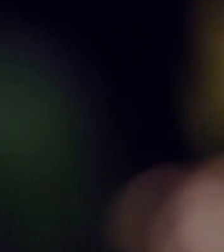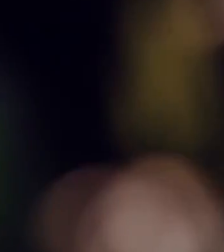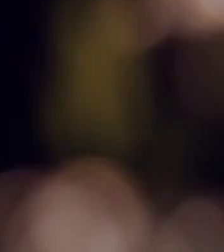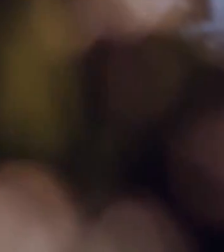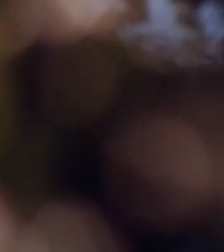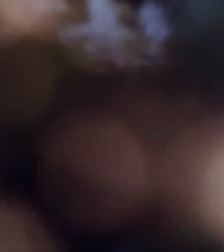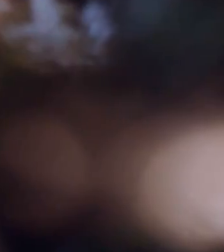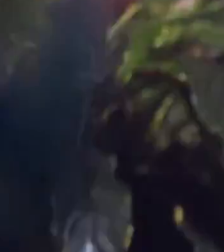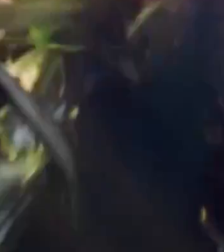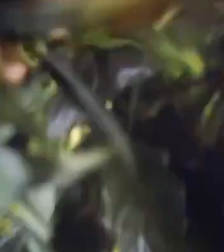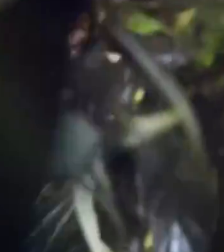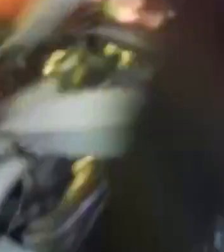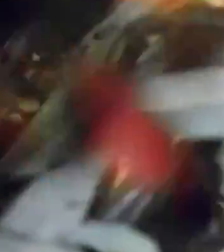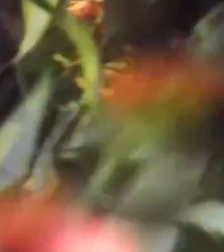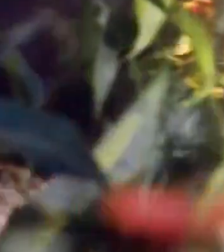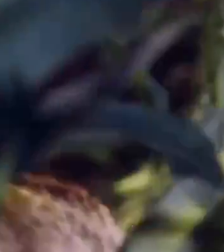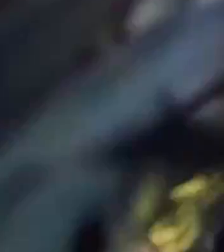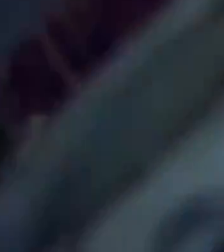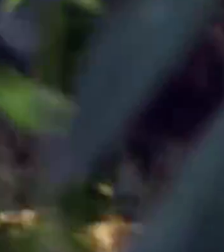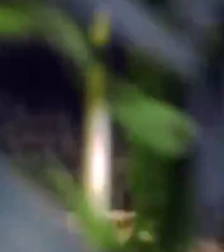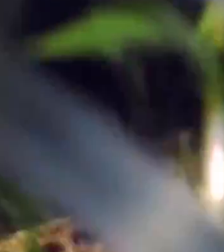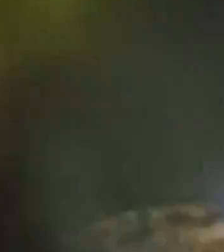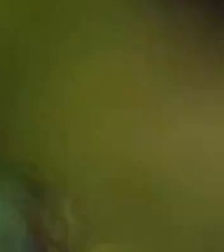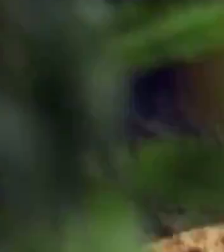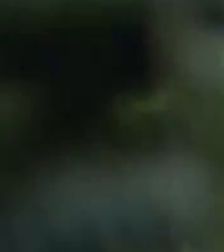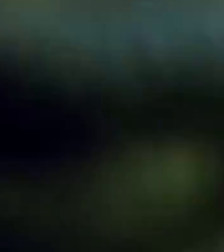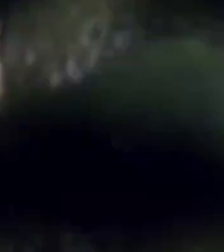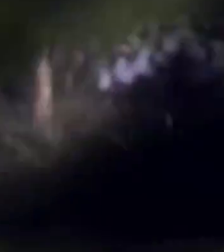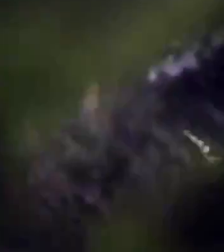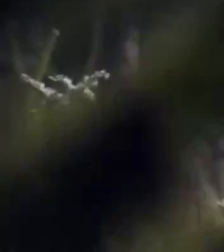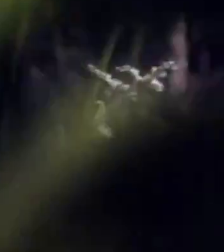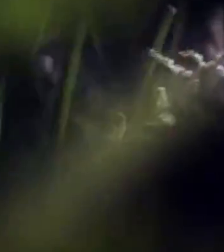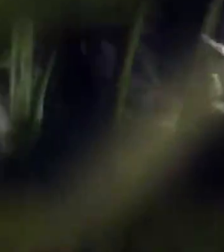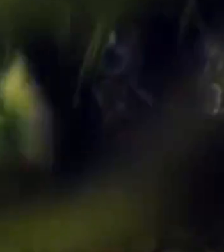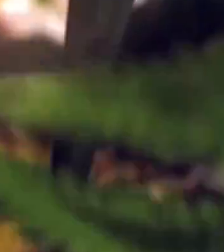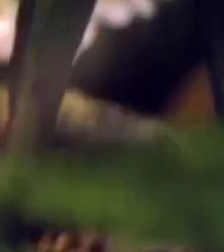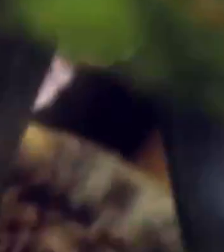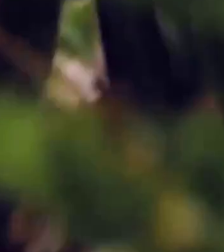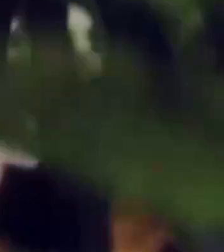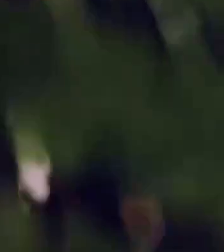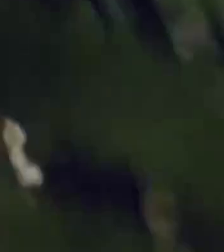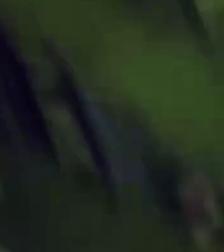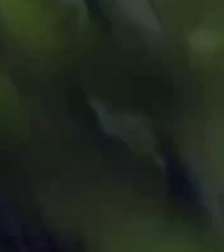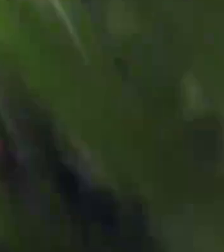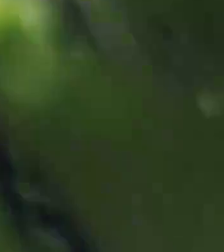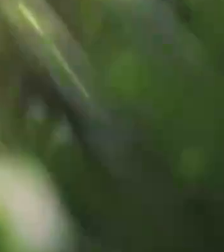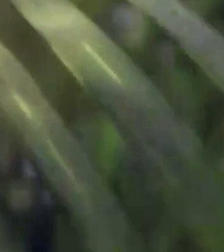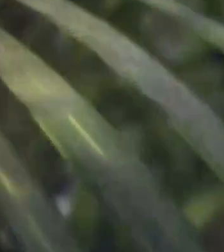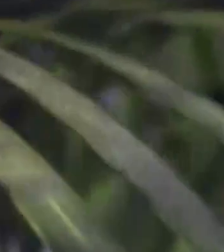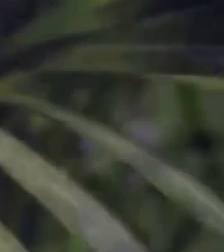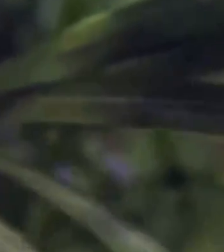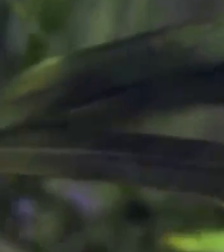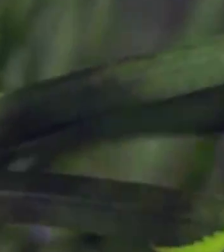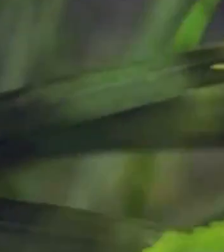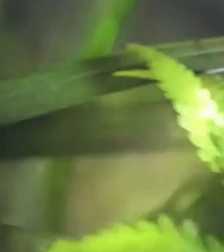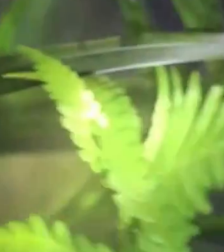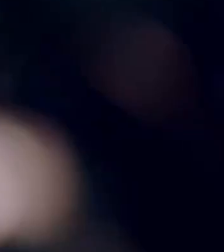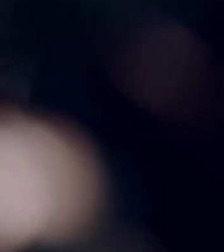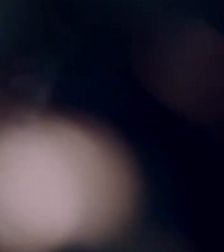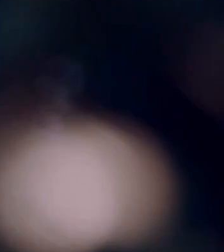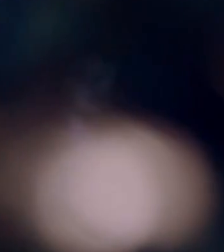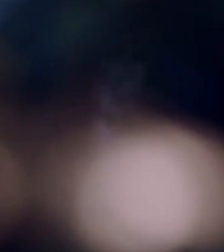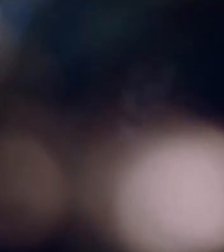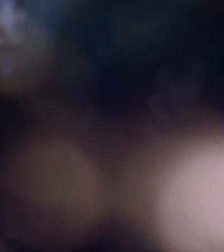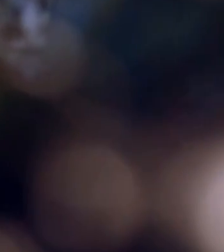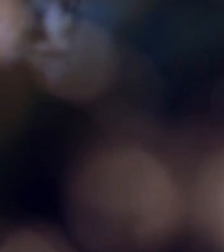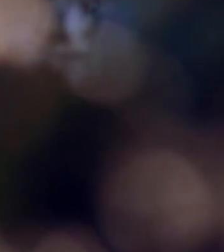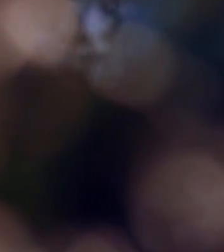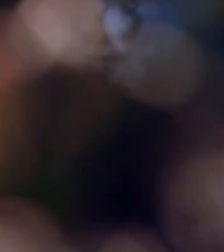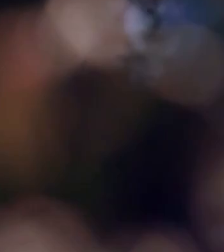у Бога не останется бессильным Никакое слово